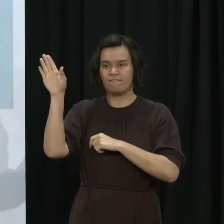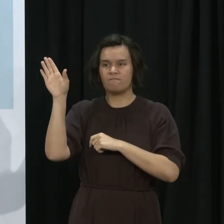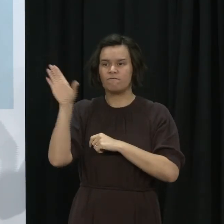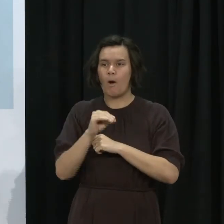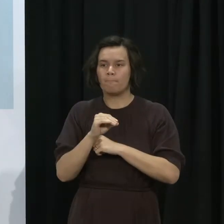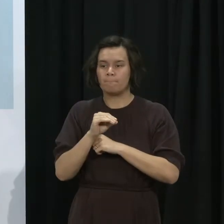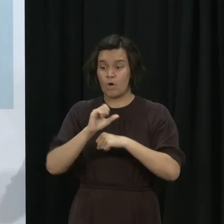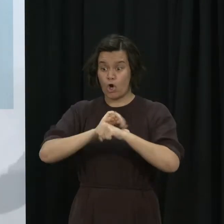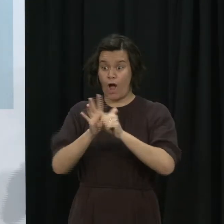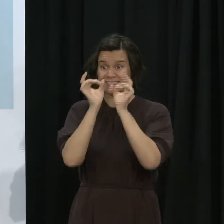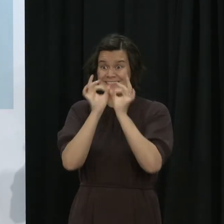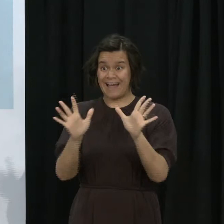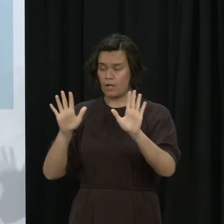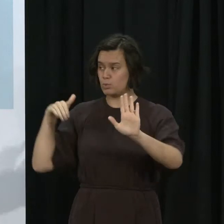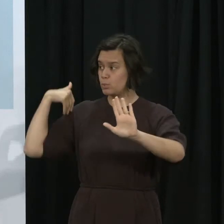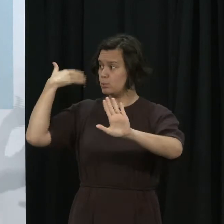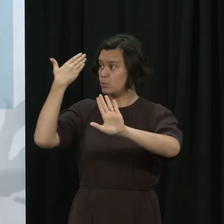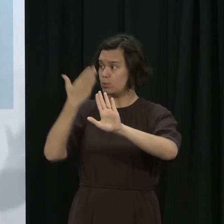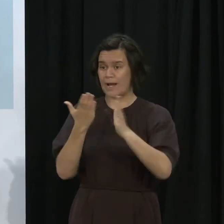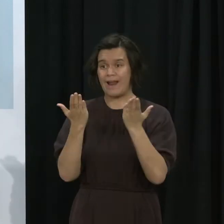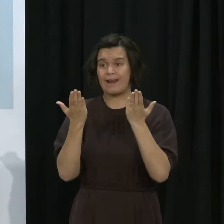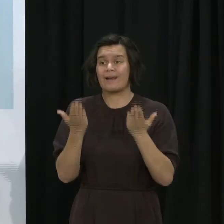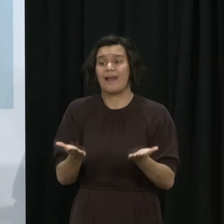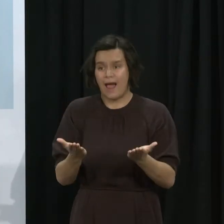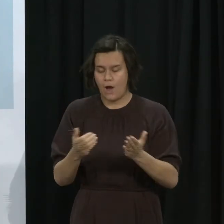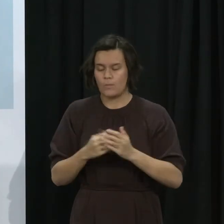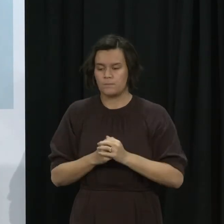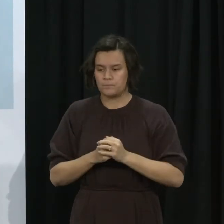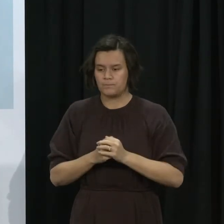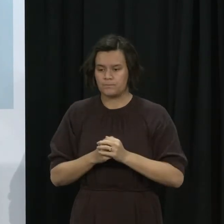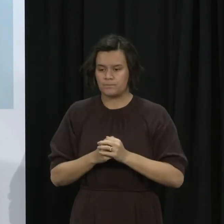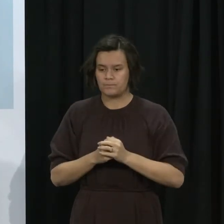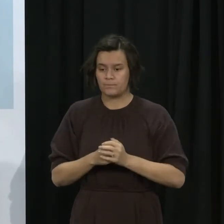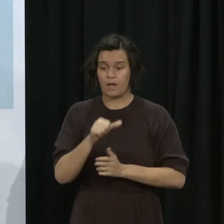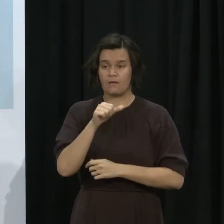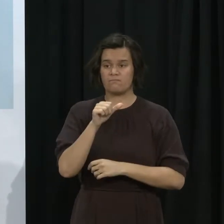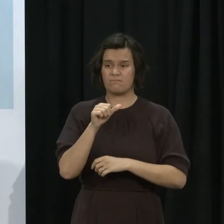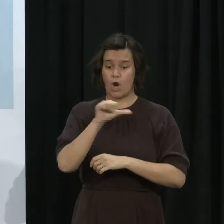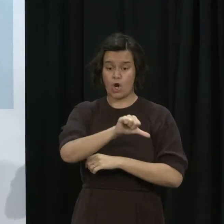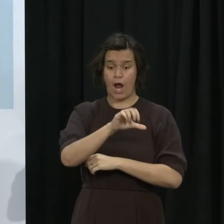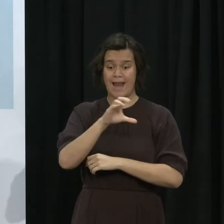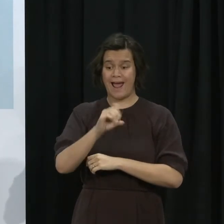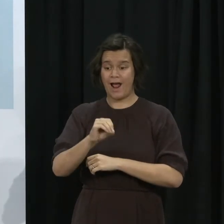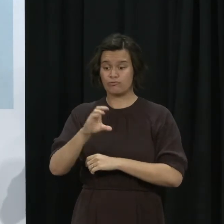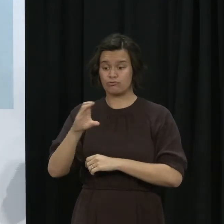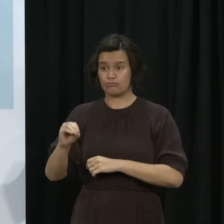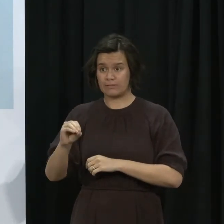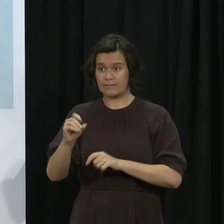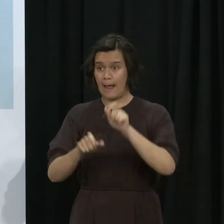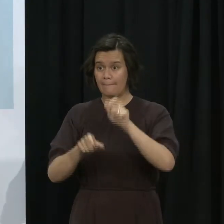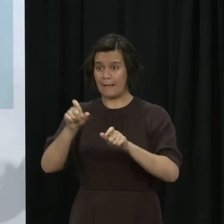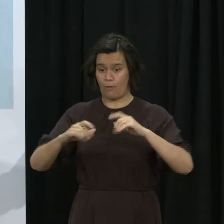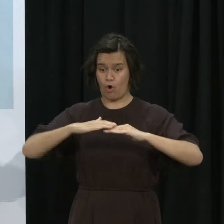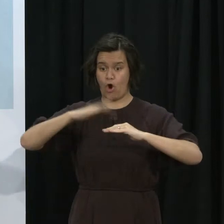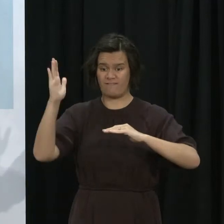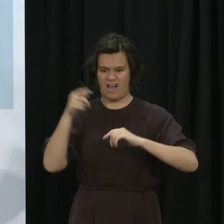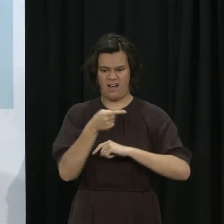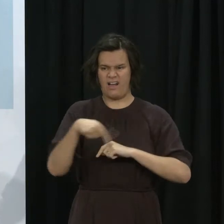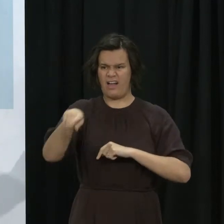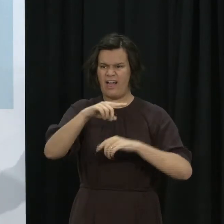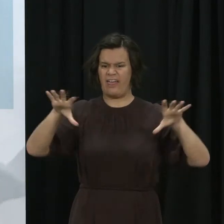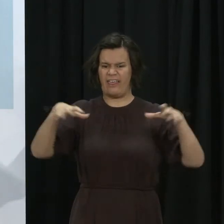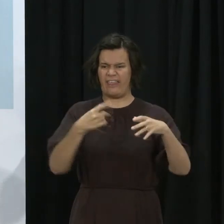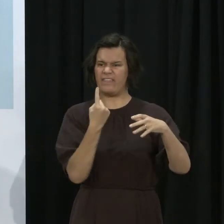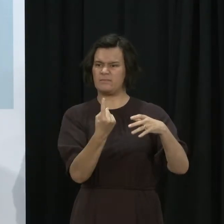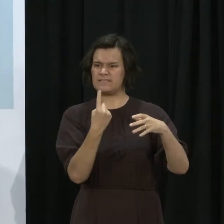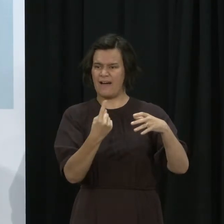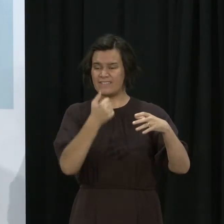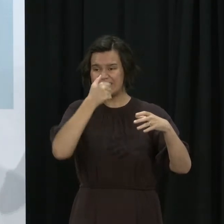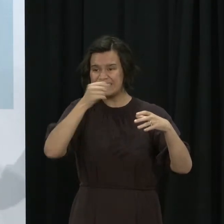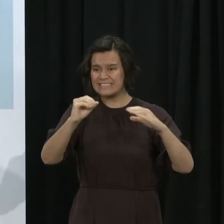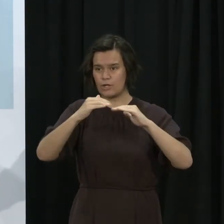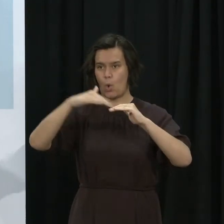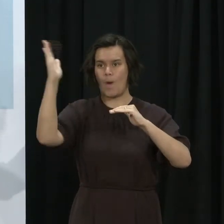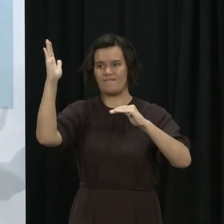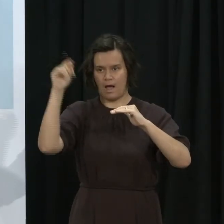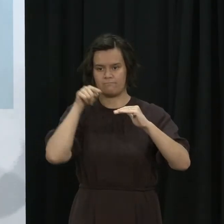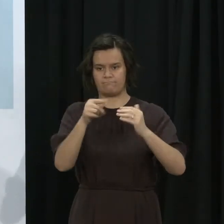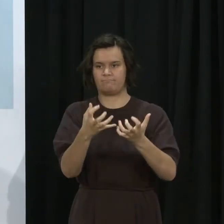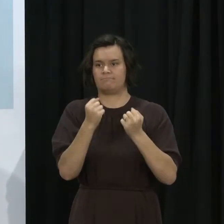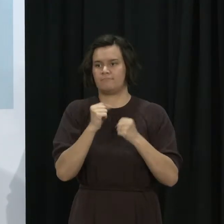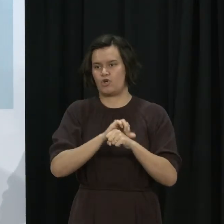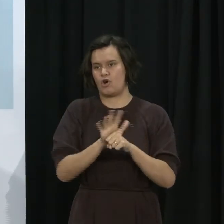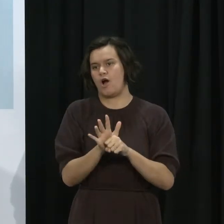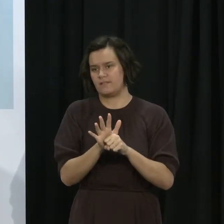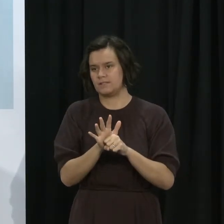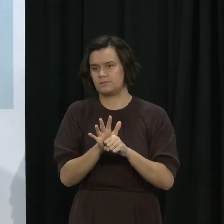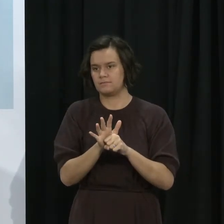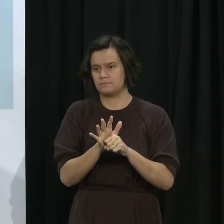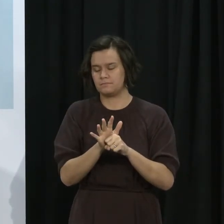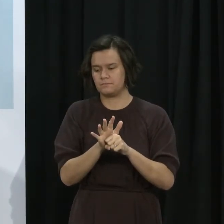mai i nga hua kino. Te whakaaro